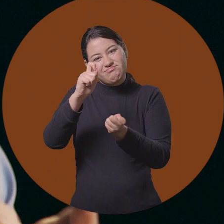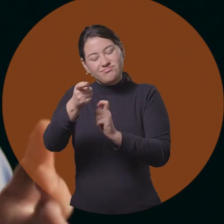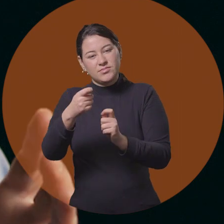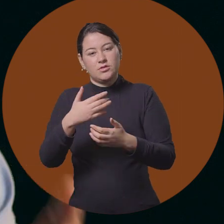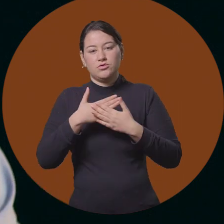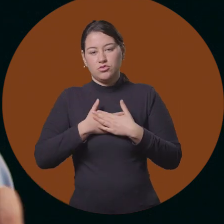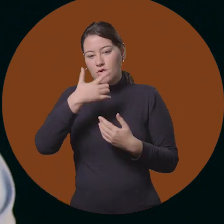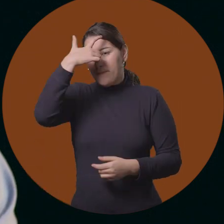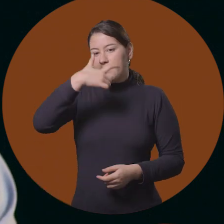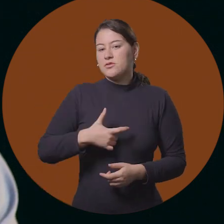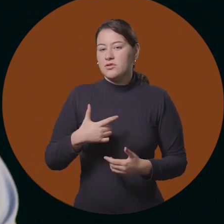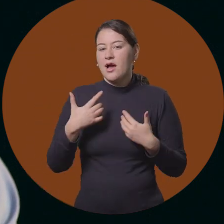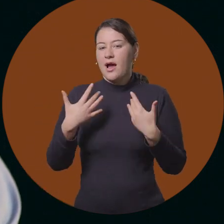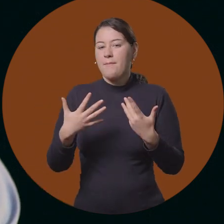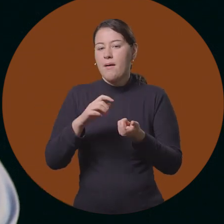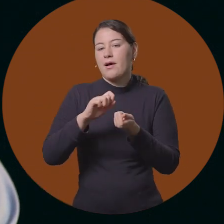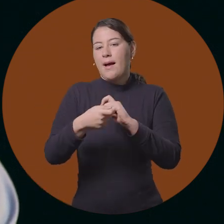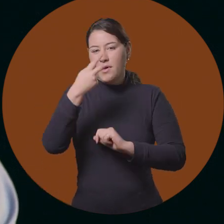Yo soy una persona capaz de cambiar de opinión.